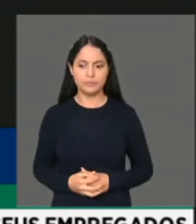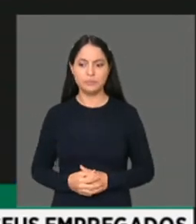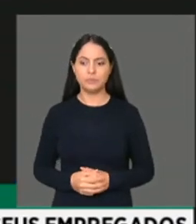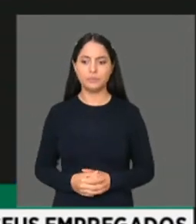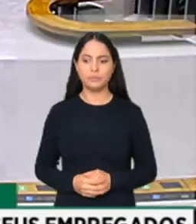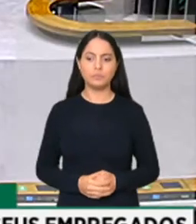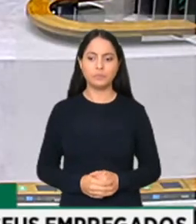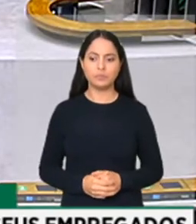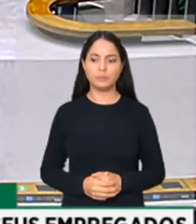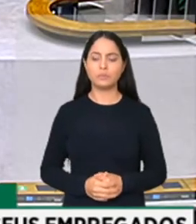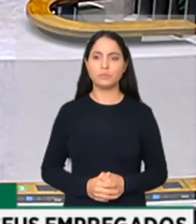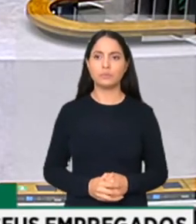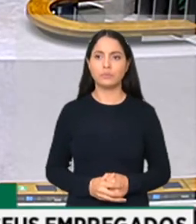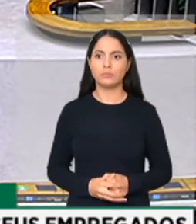PEÇO URGÊNCIA. OBRIGADO,